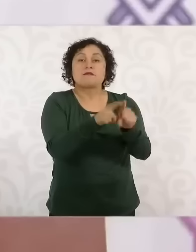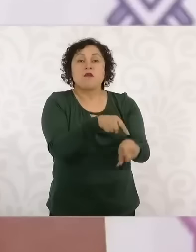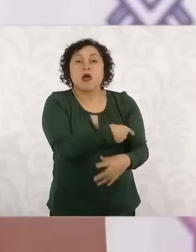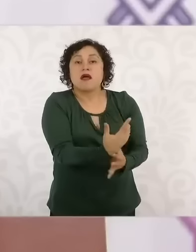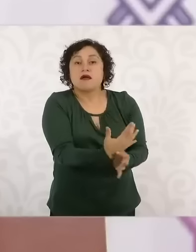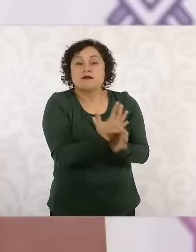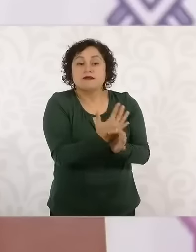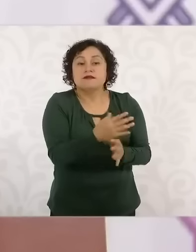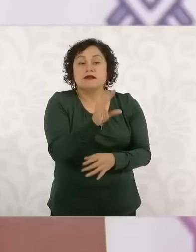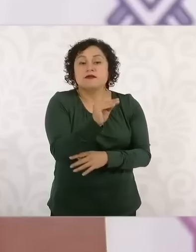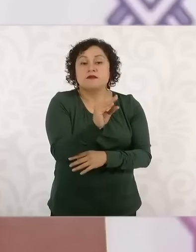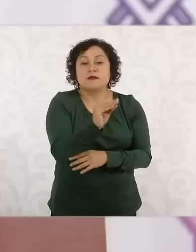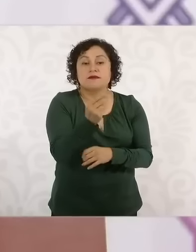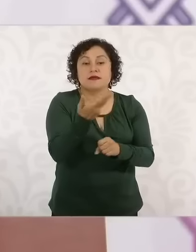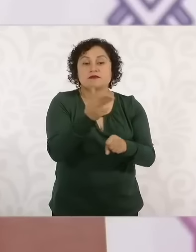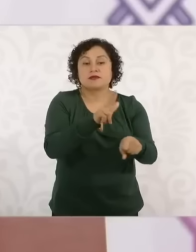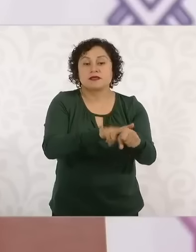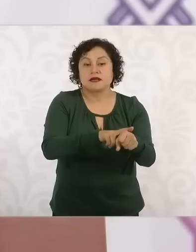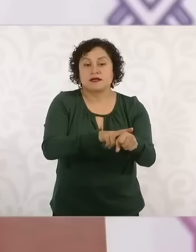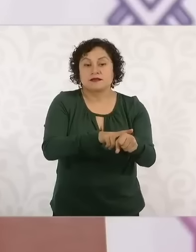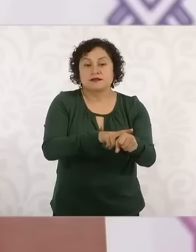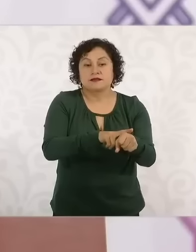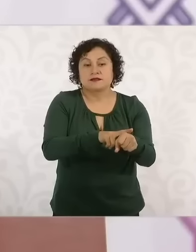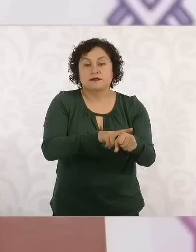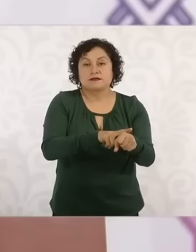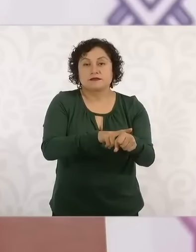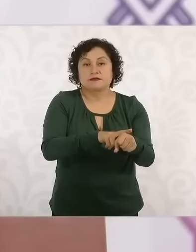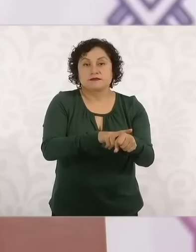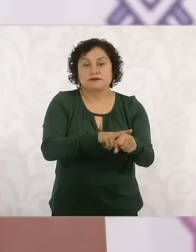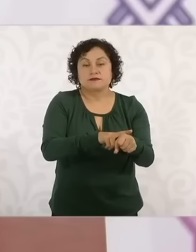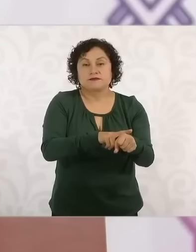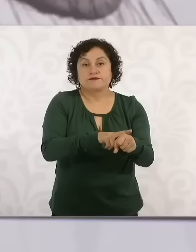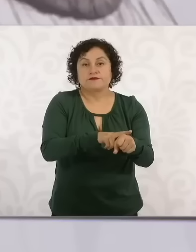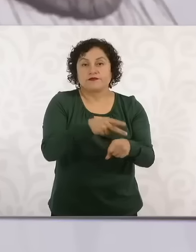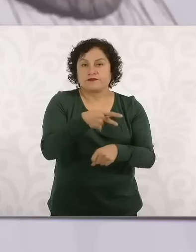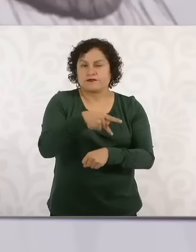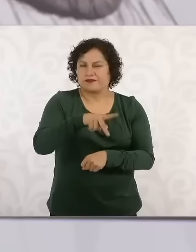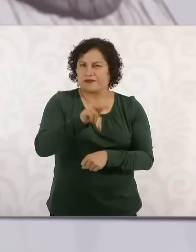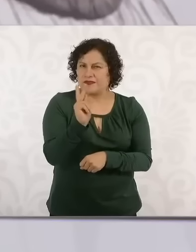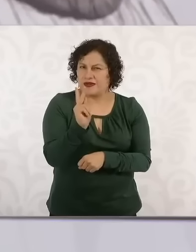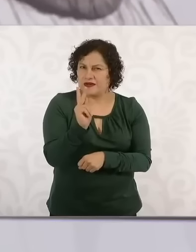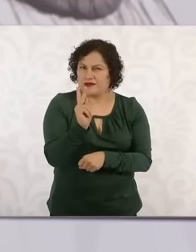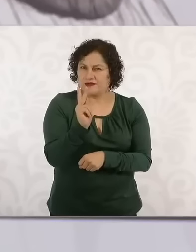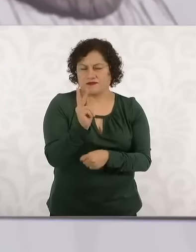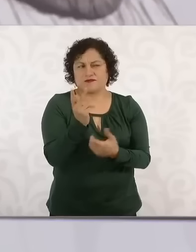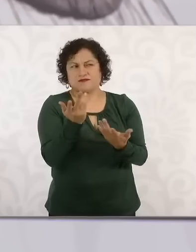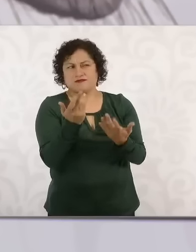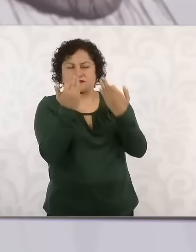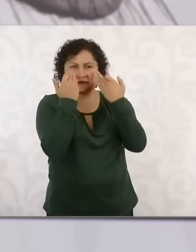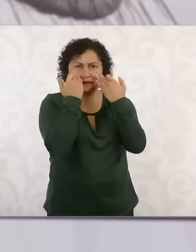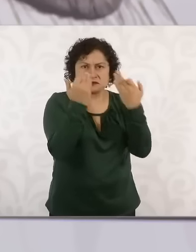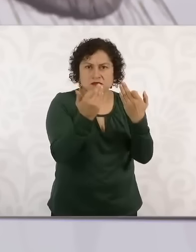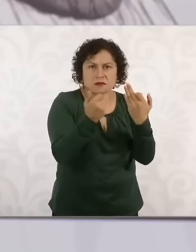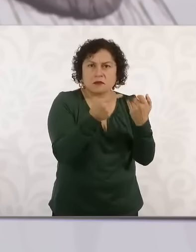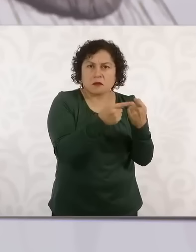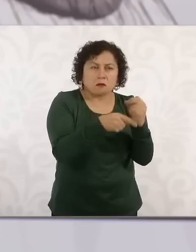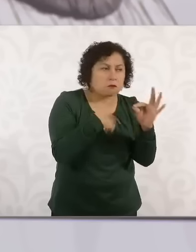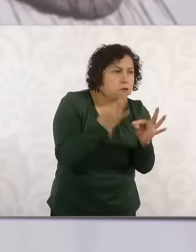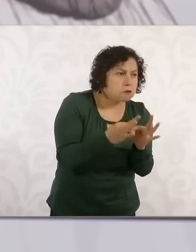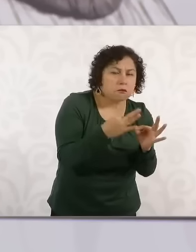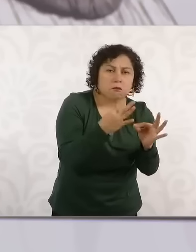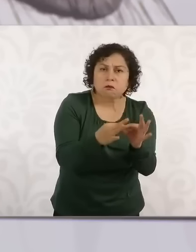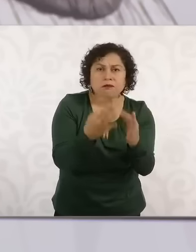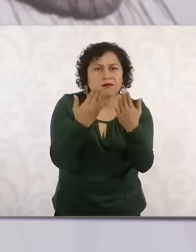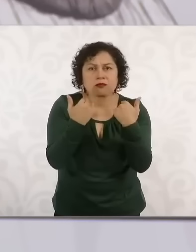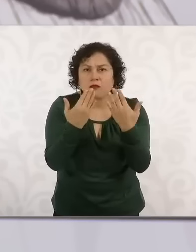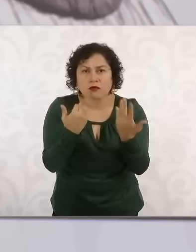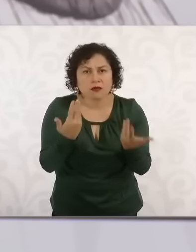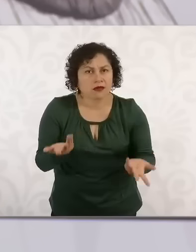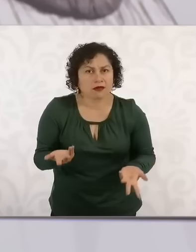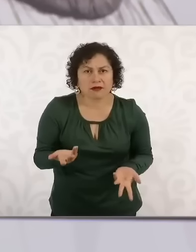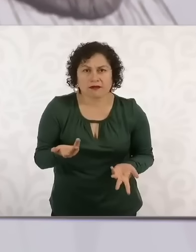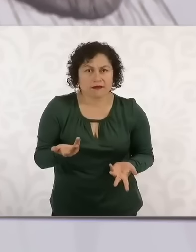Se hicieron 90 hospitales que en realidad nunca funcionaron entre corrupción y falta